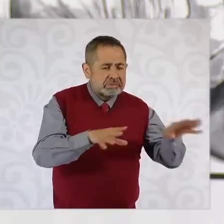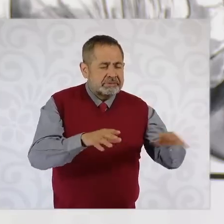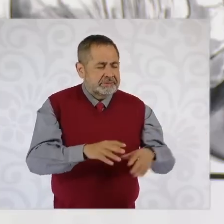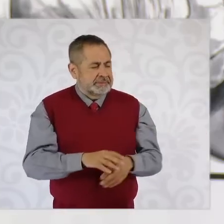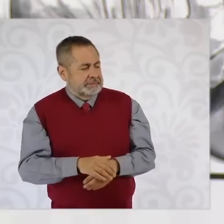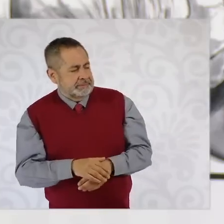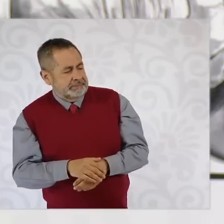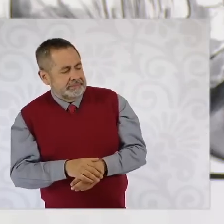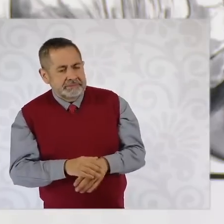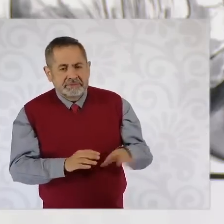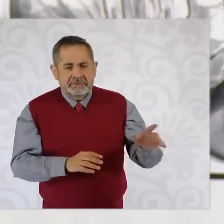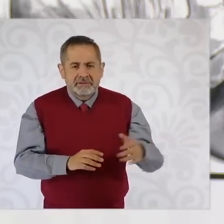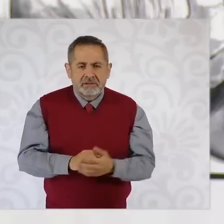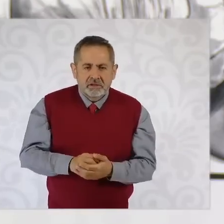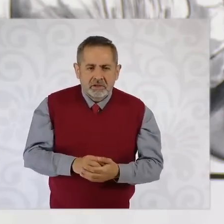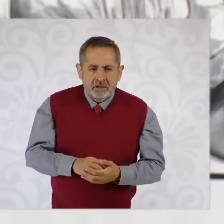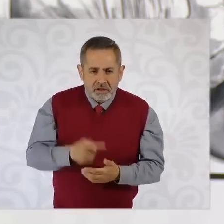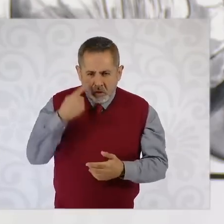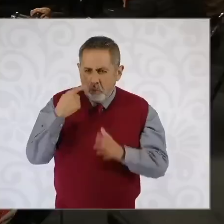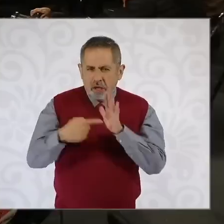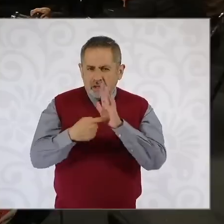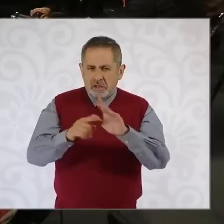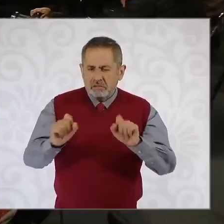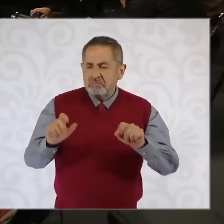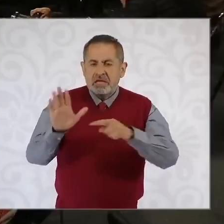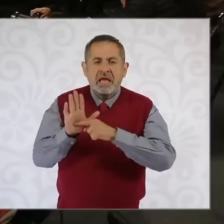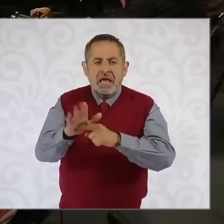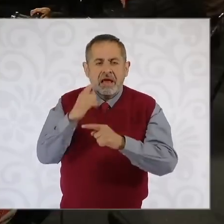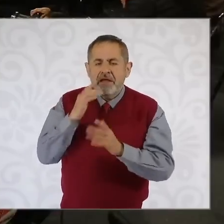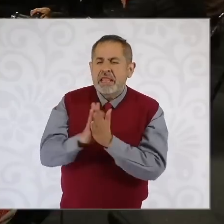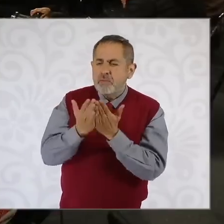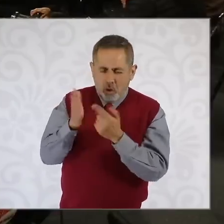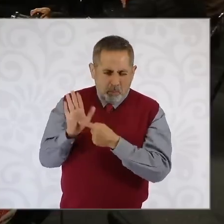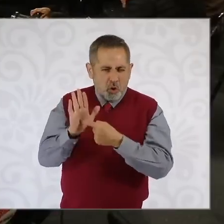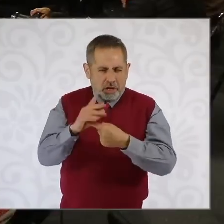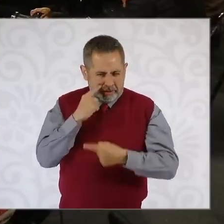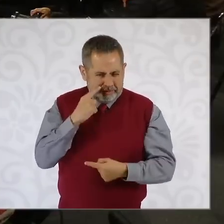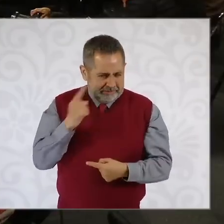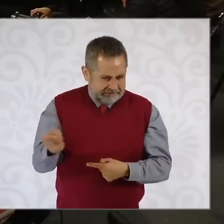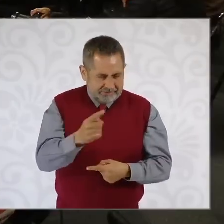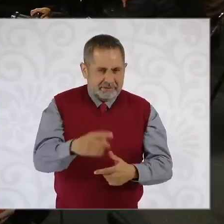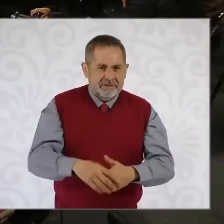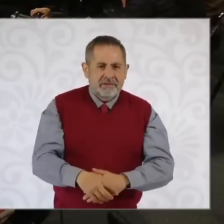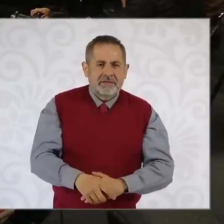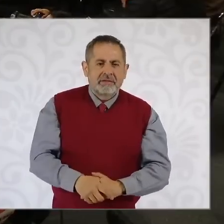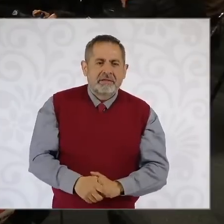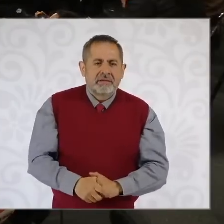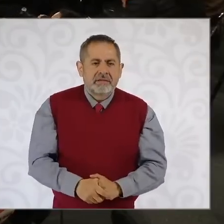les iba a enseñar algo Se los voy a enseñar a ver pongan el libro